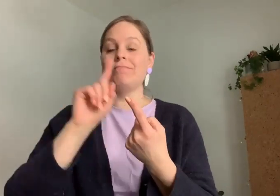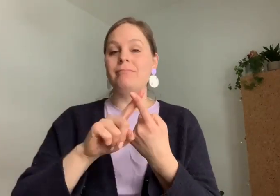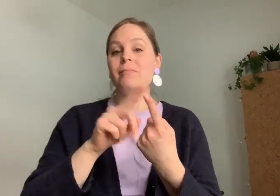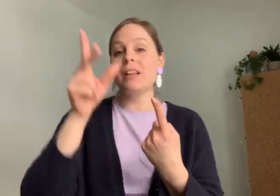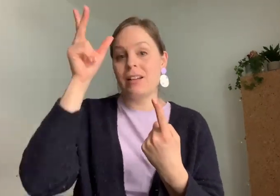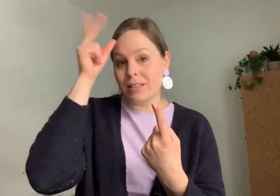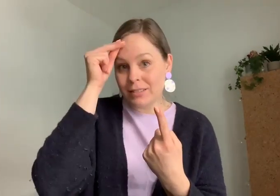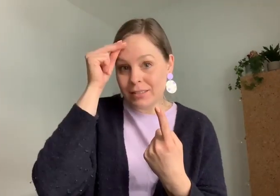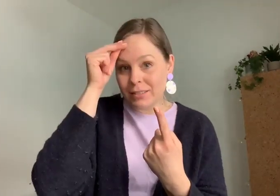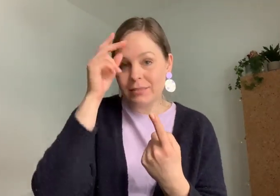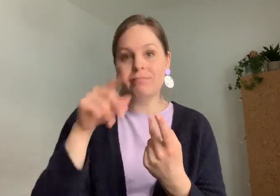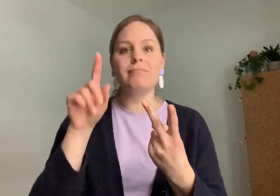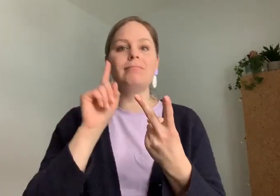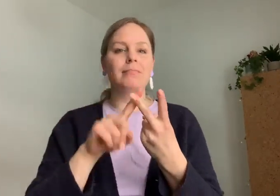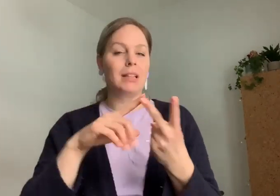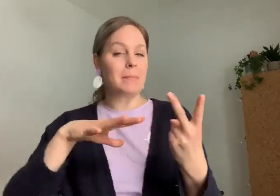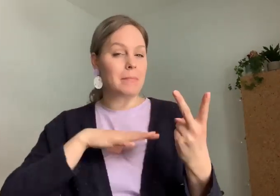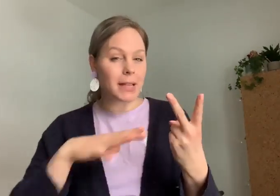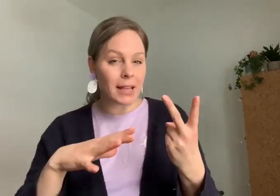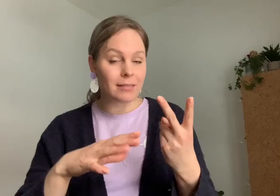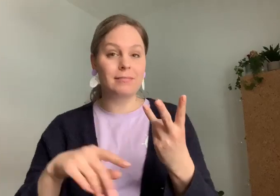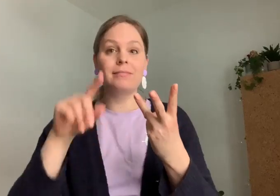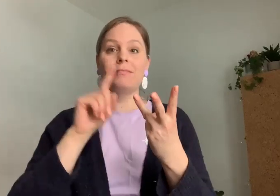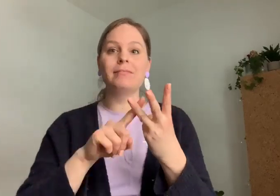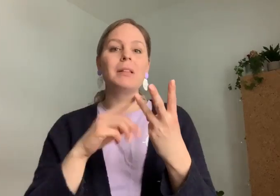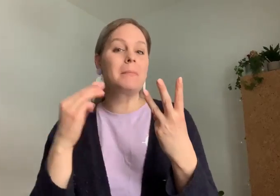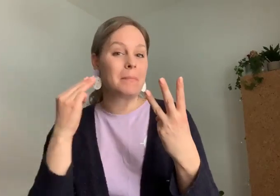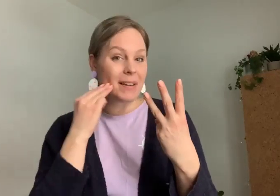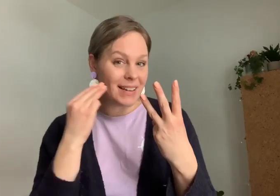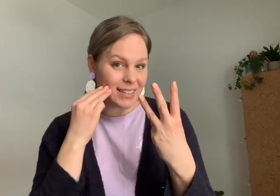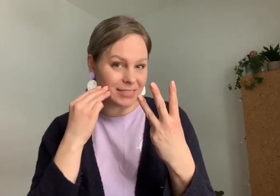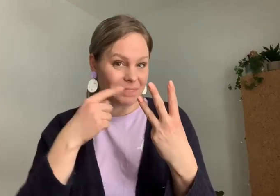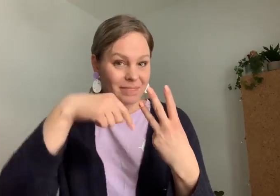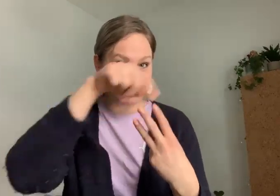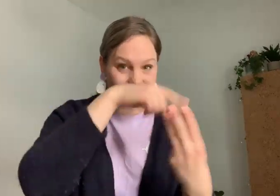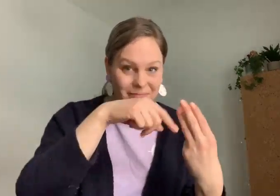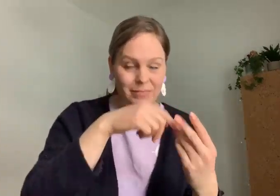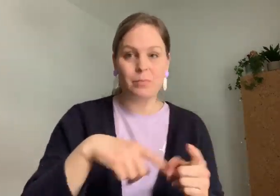Kaisa Alanne, Mari Virtanen ja Milla Pitkänen -